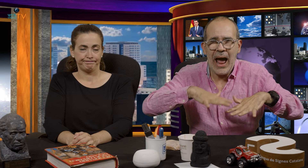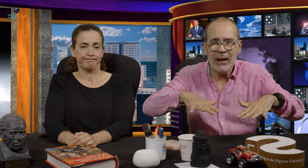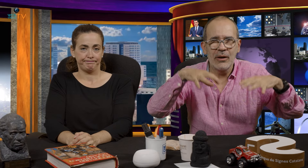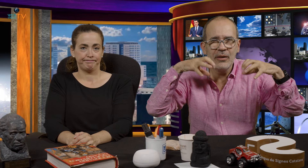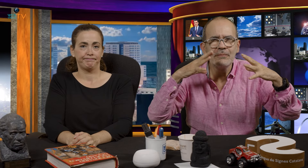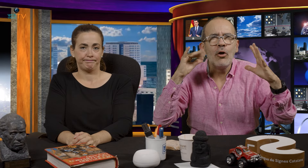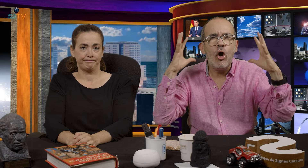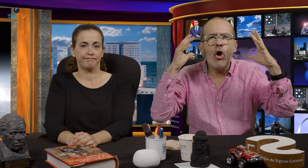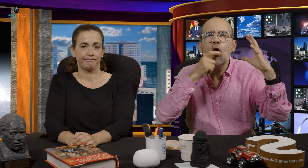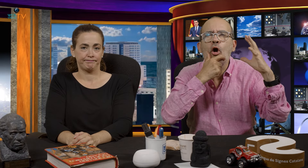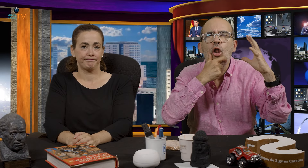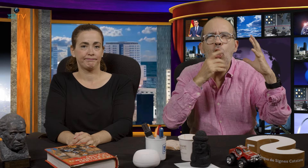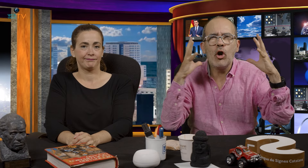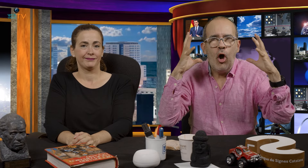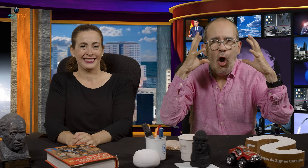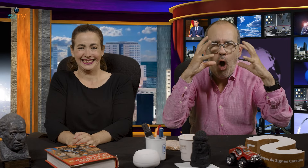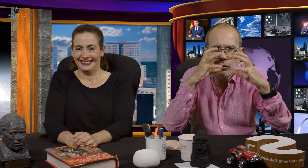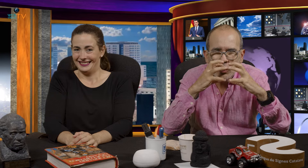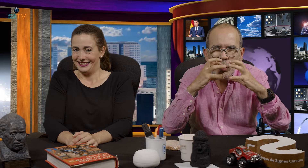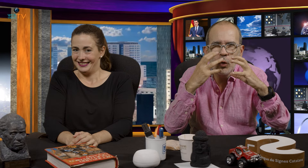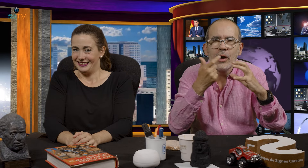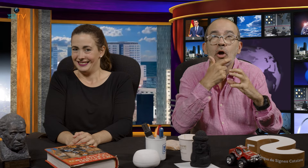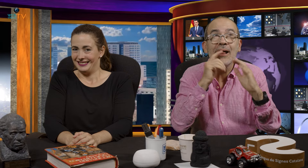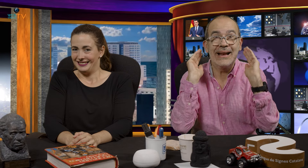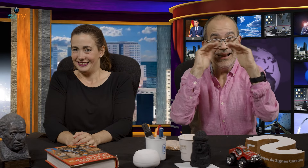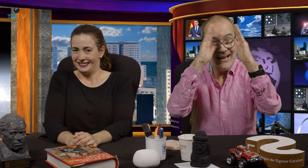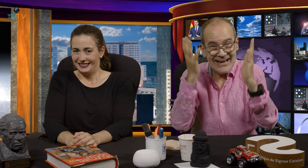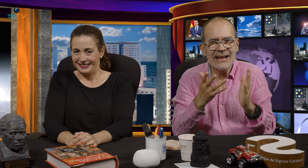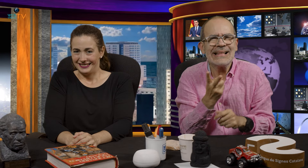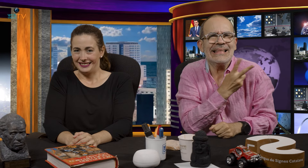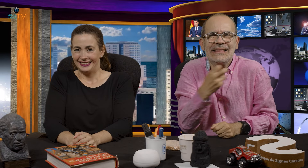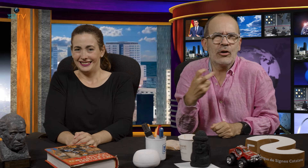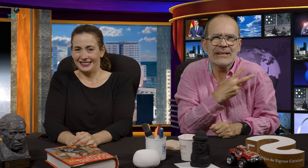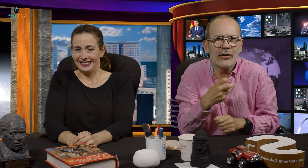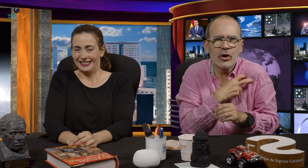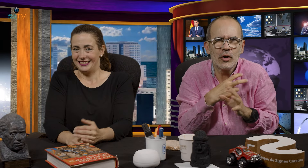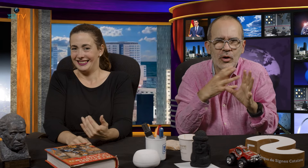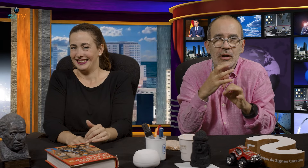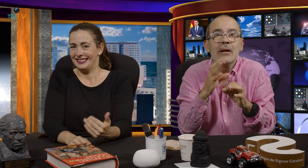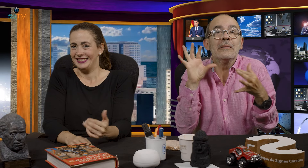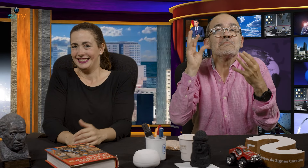por el agua que se acumula. Además, es una zona muy oscura, y la pared interior de los pasadizos abovedados es muy, muy negra.